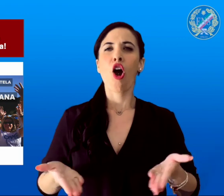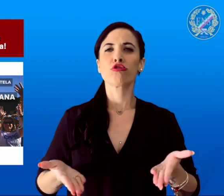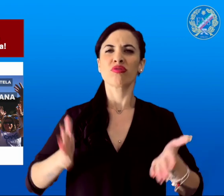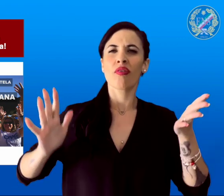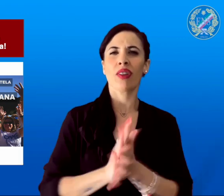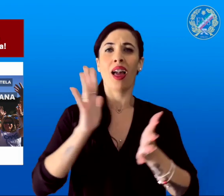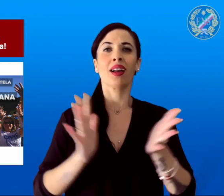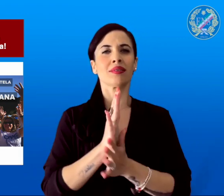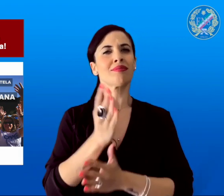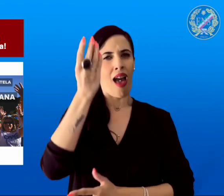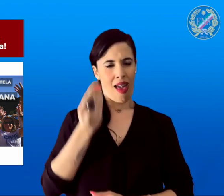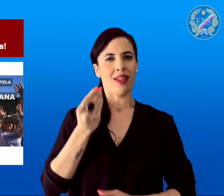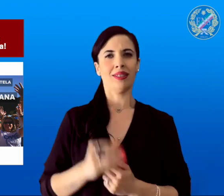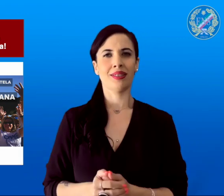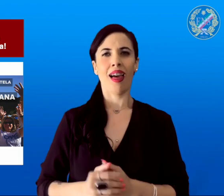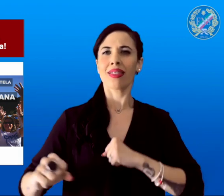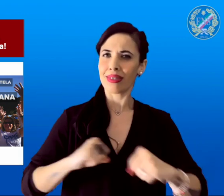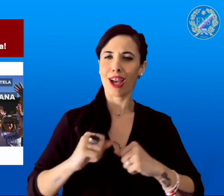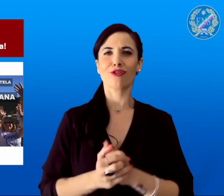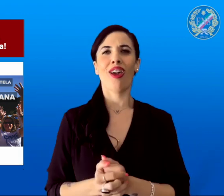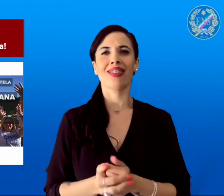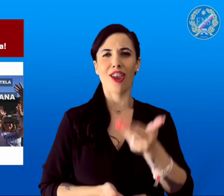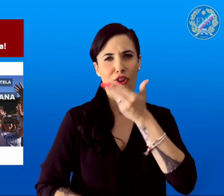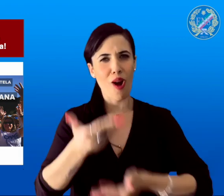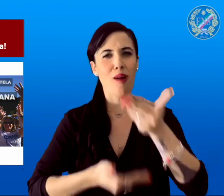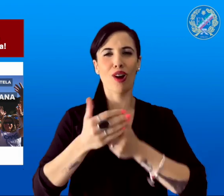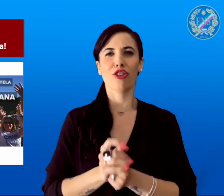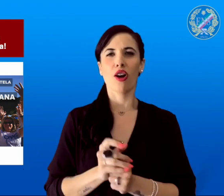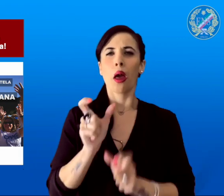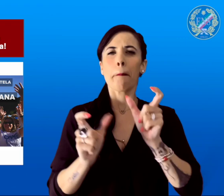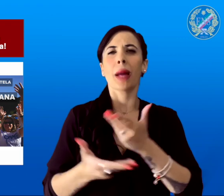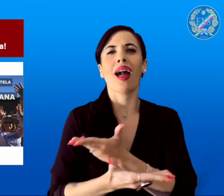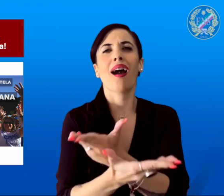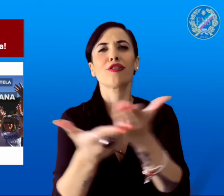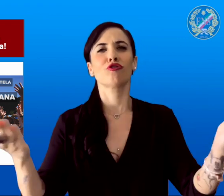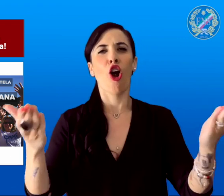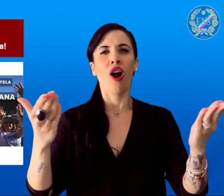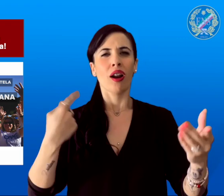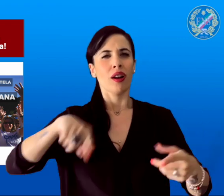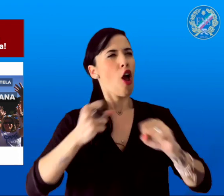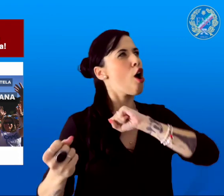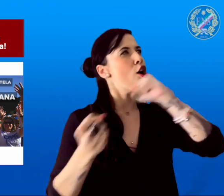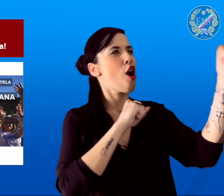Oggi dobbiamo festeggiare. Questa vittoria è dell'ENS, dei suoi dirigenti, dei suoi collaboratori, del suo personale e, soprattutto,